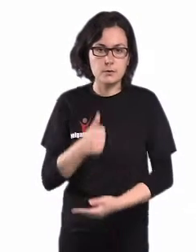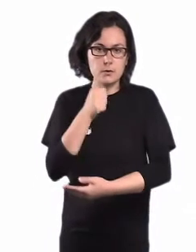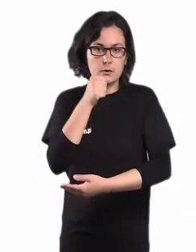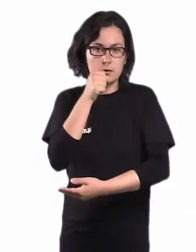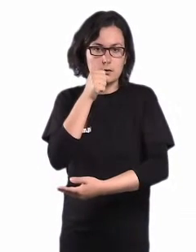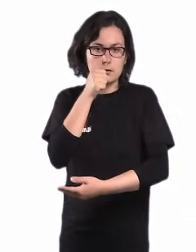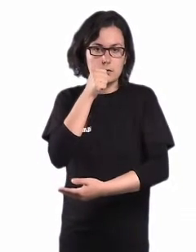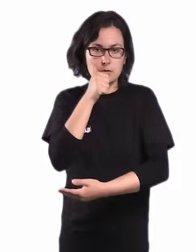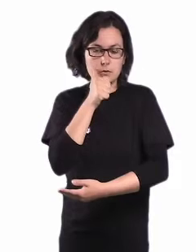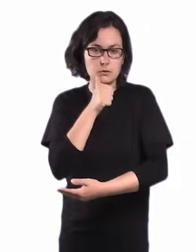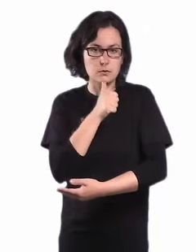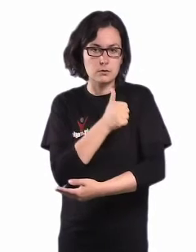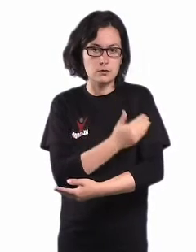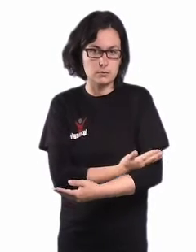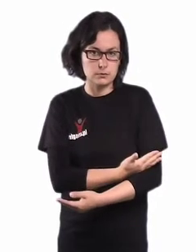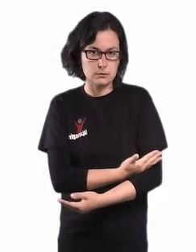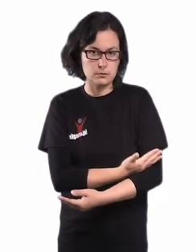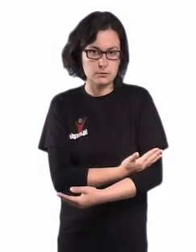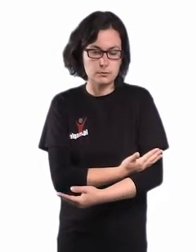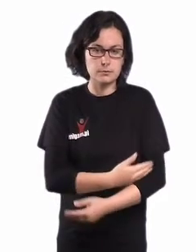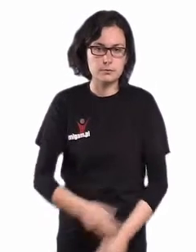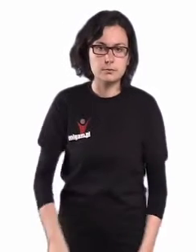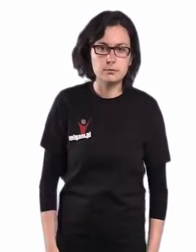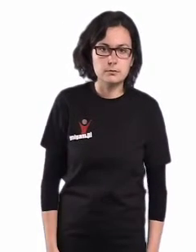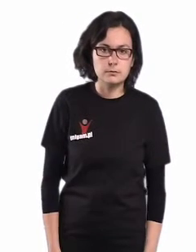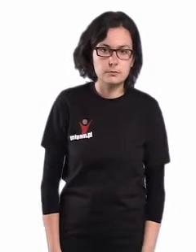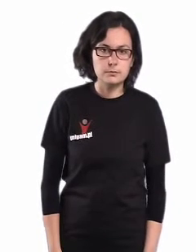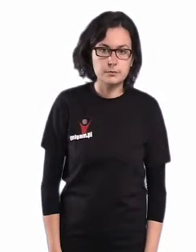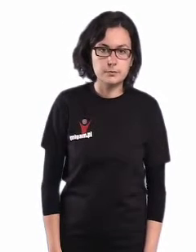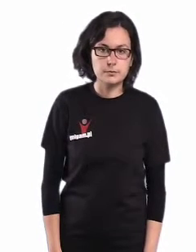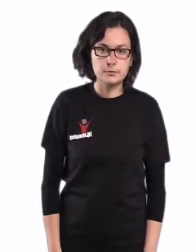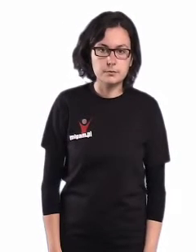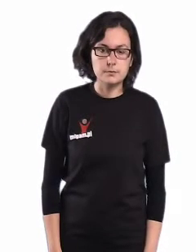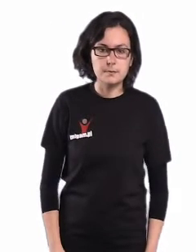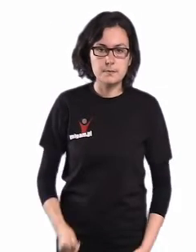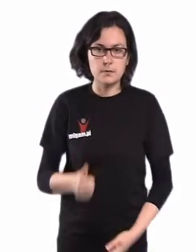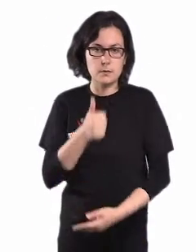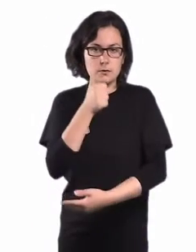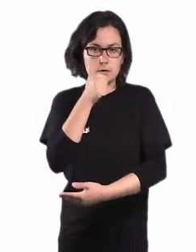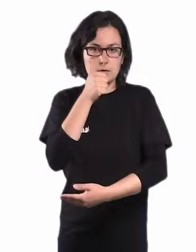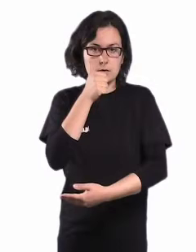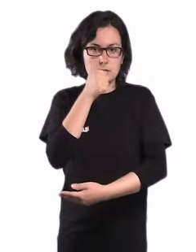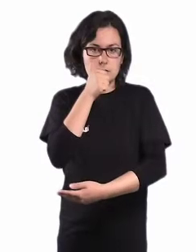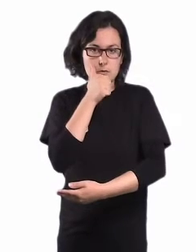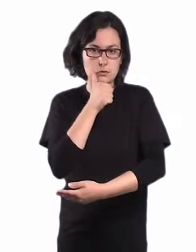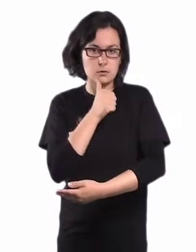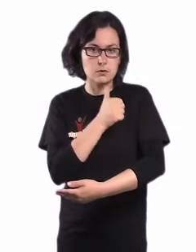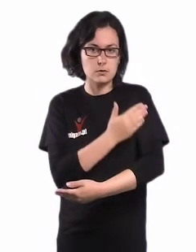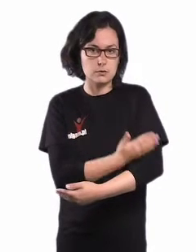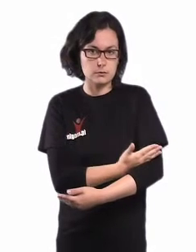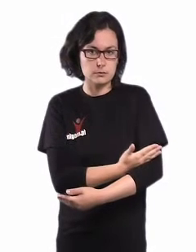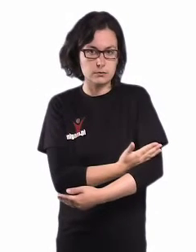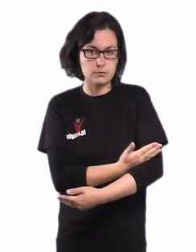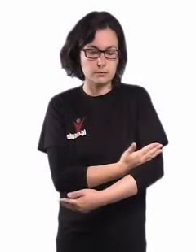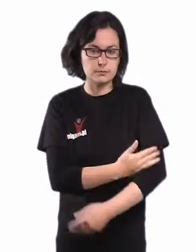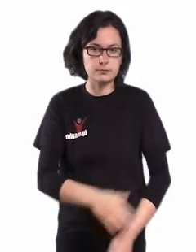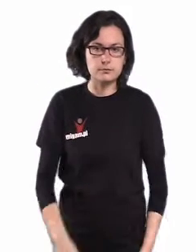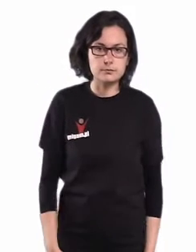Daughter